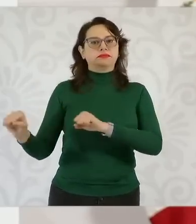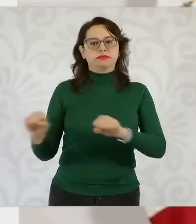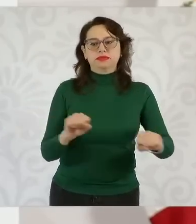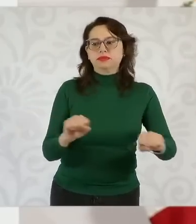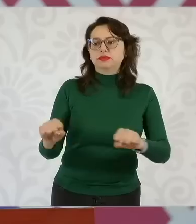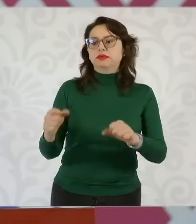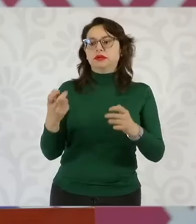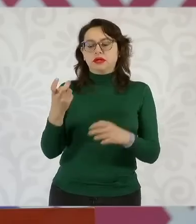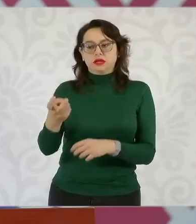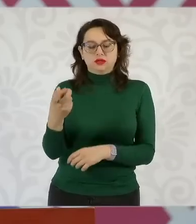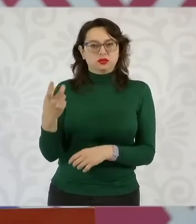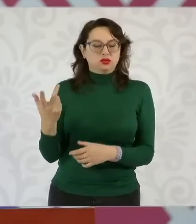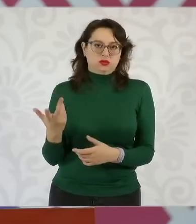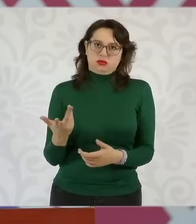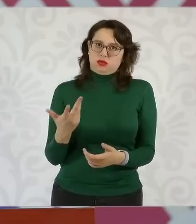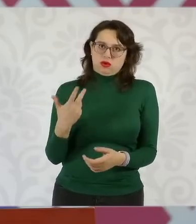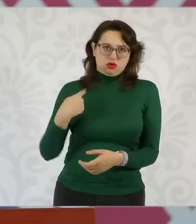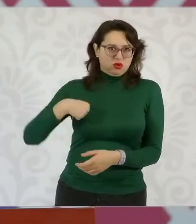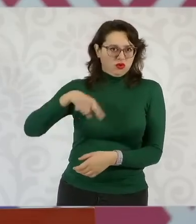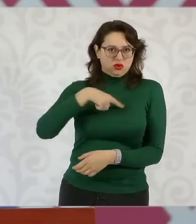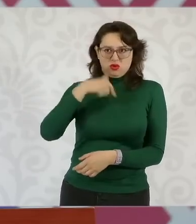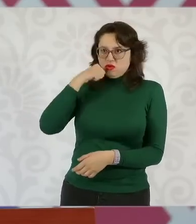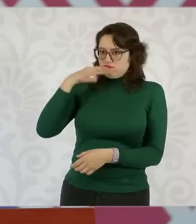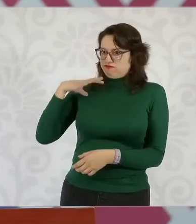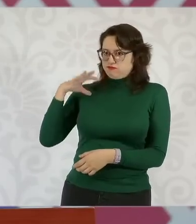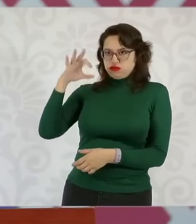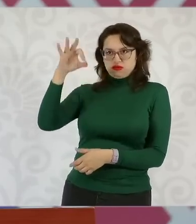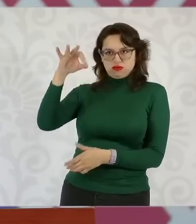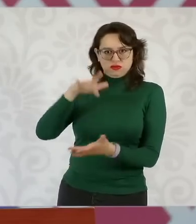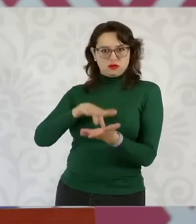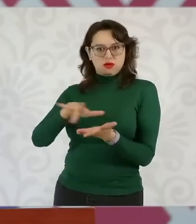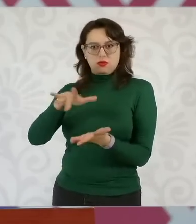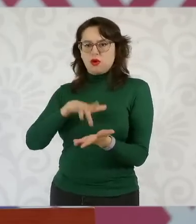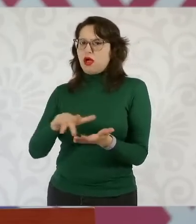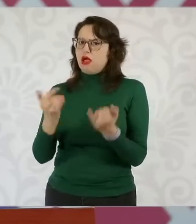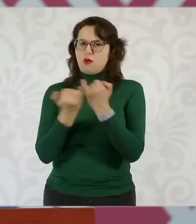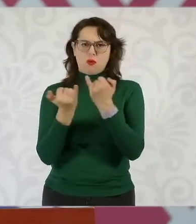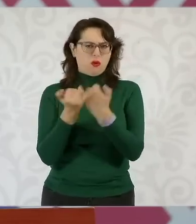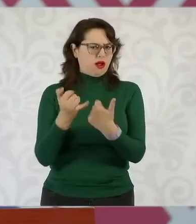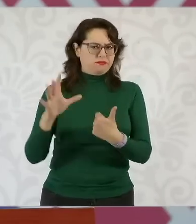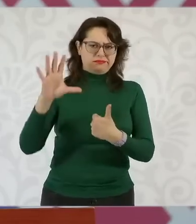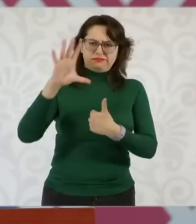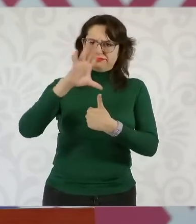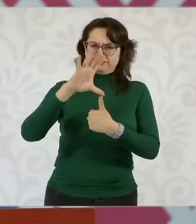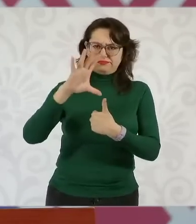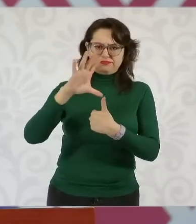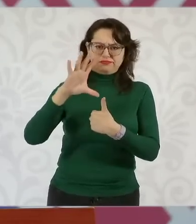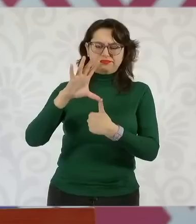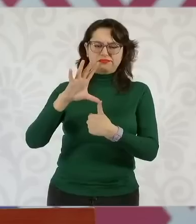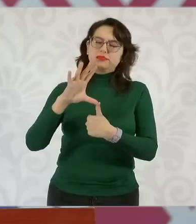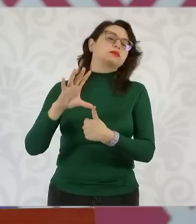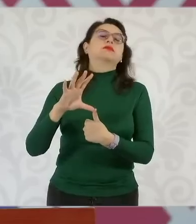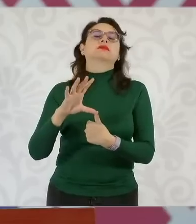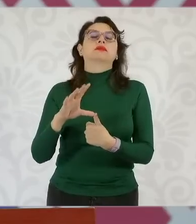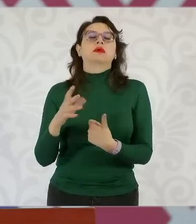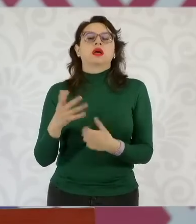y es un tema insignia de Home depipo un claro ejemplo de Esto fue la respuesta que hemos que que